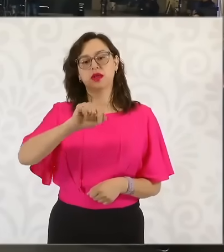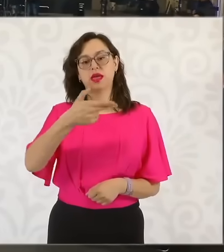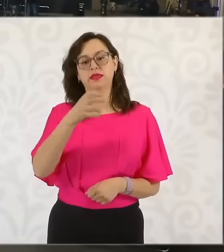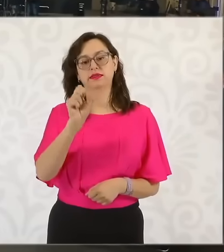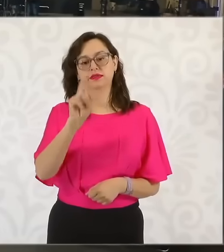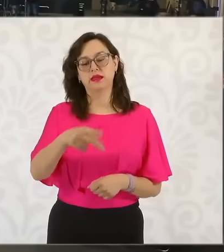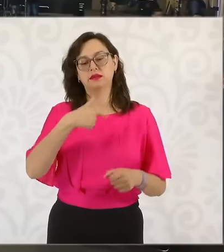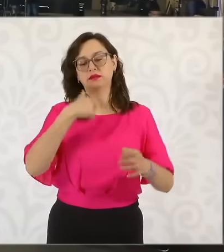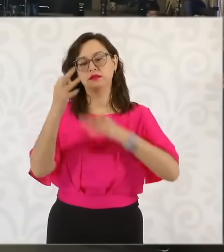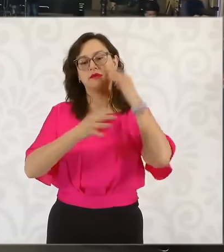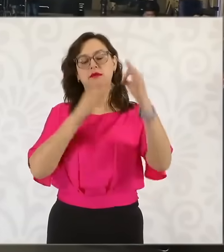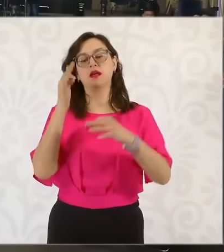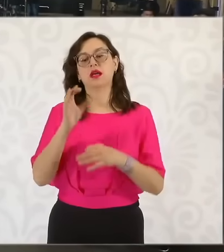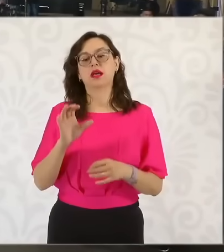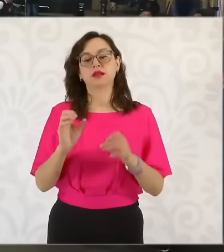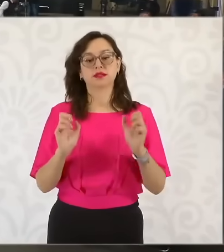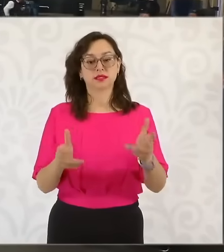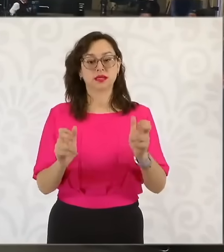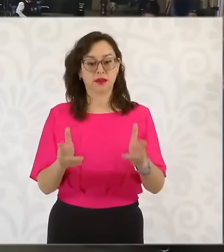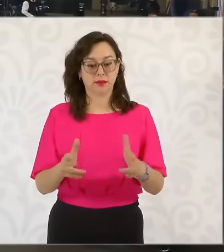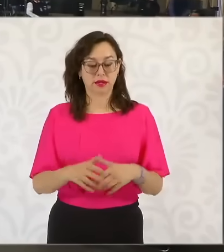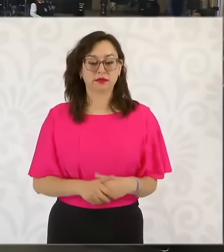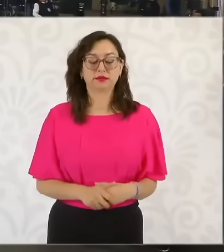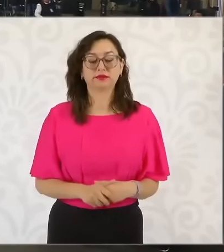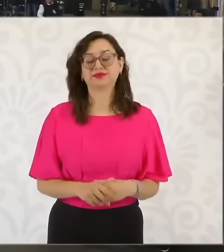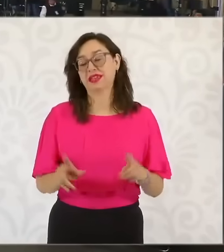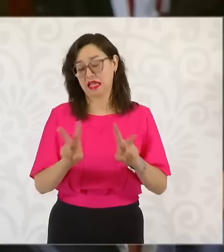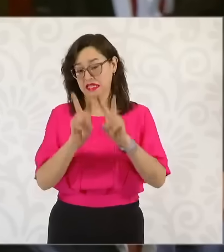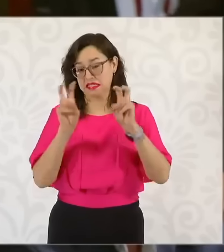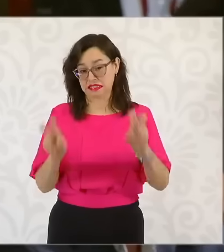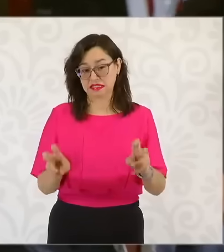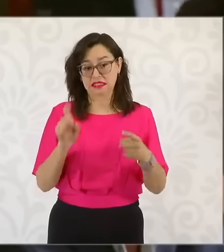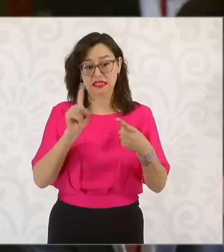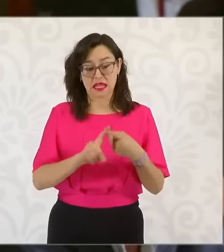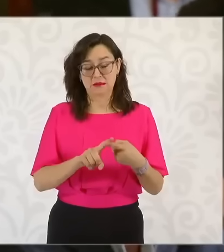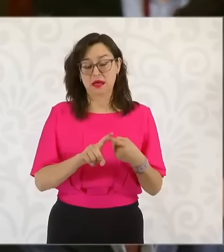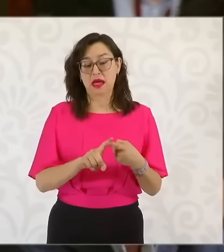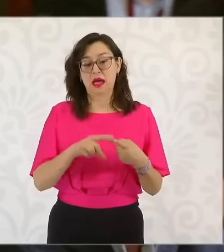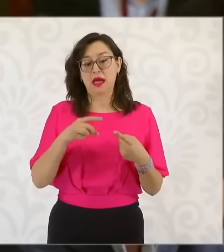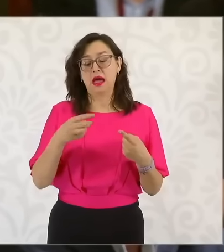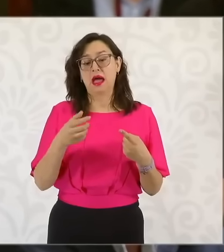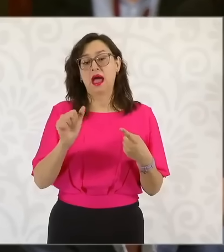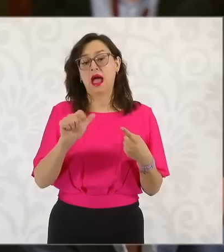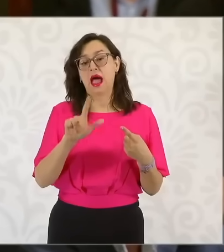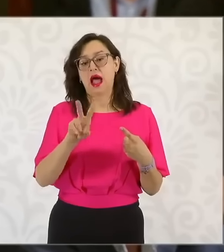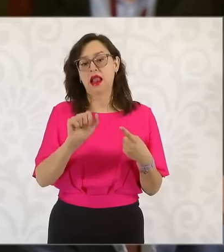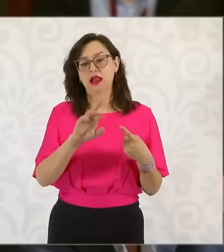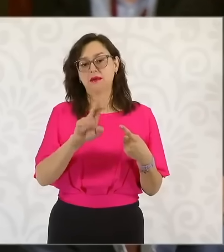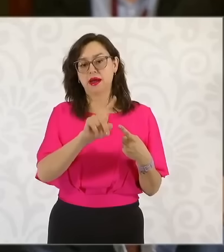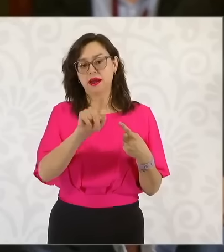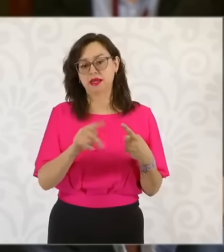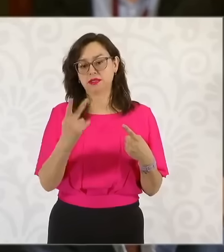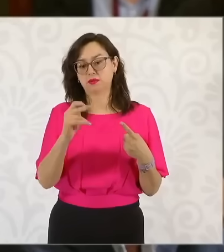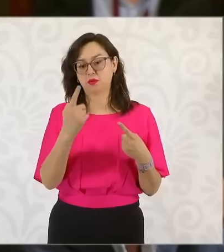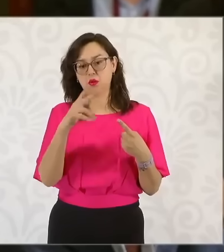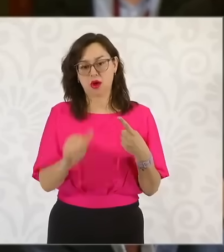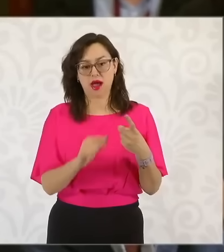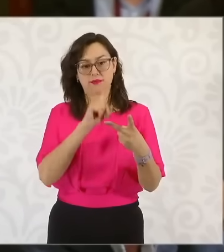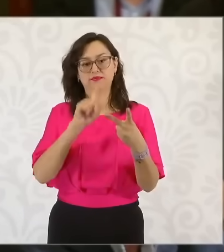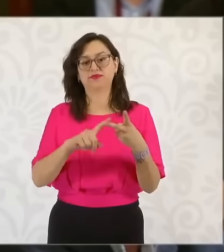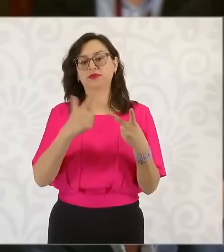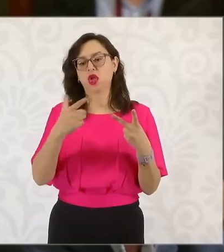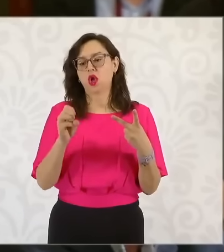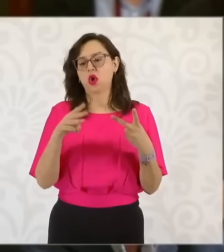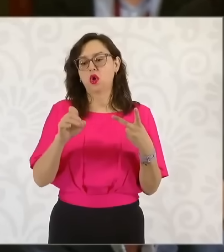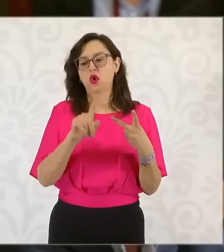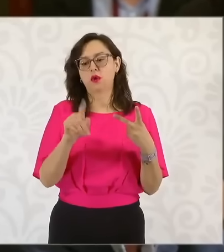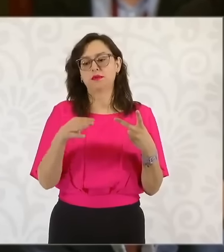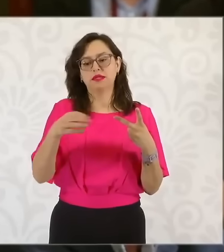el tema de Víctor Manuel Álvarez Puga de Inés Gómez Mont creemos que es eh muy emblemático es